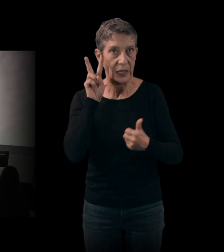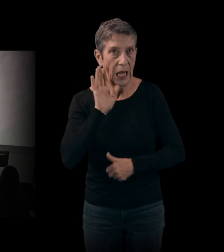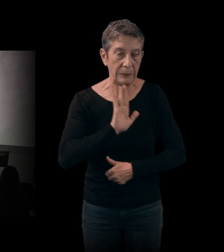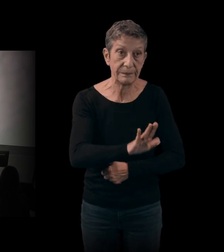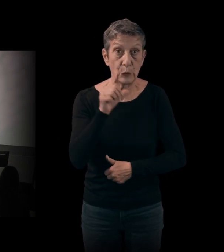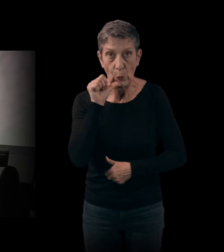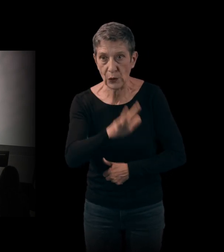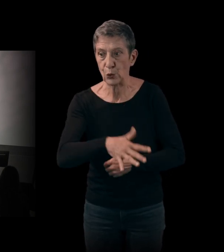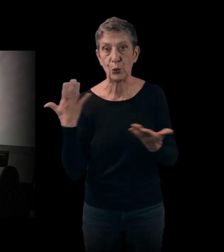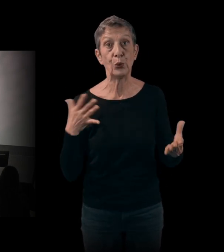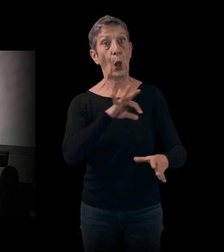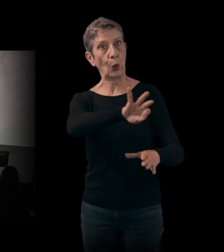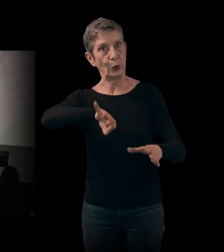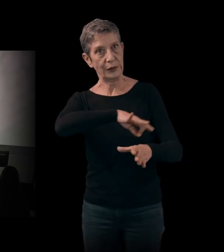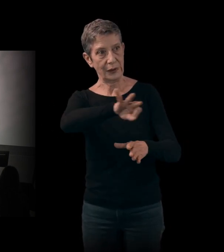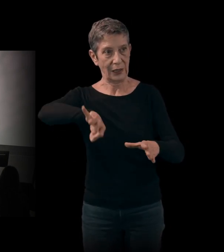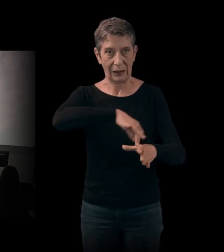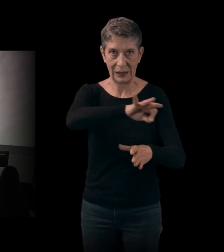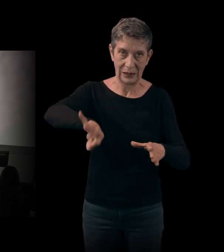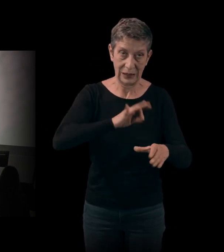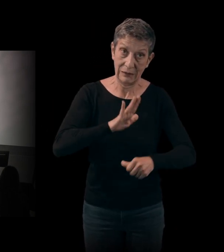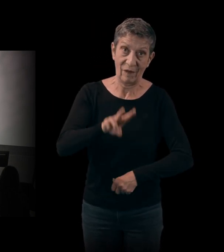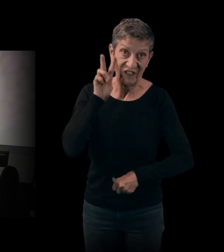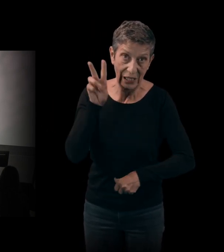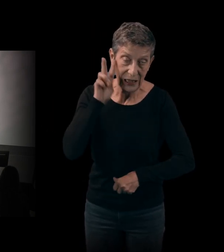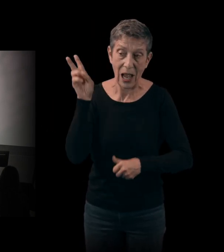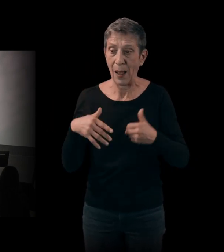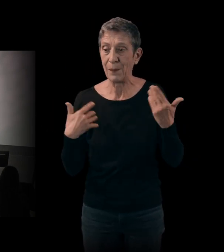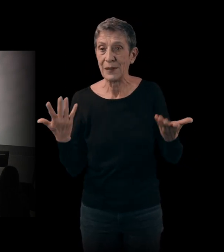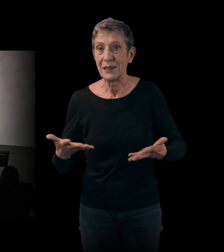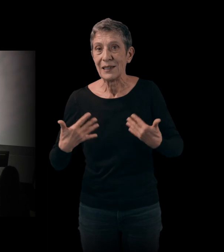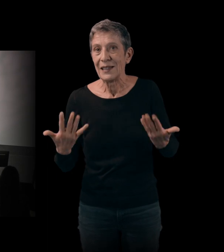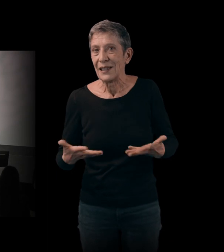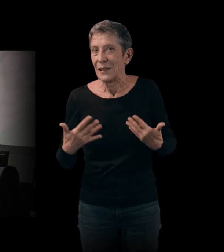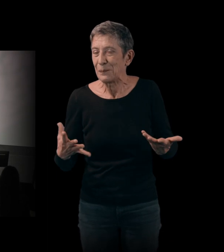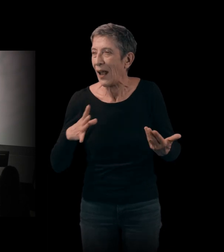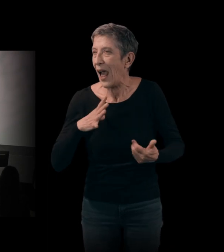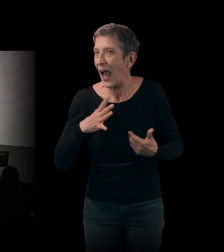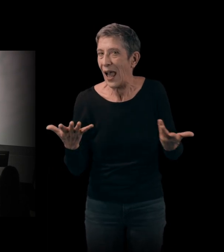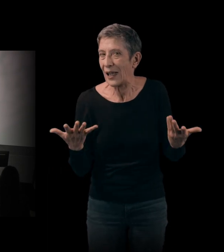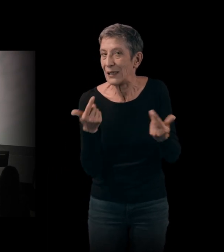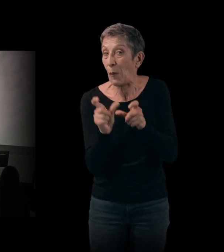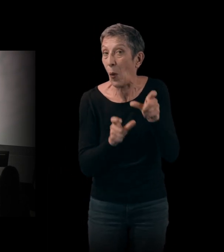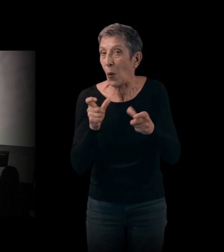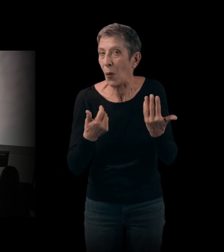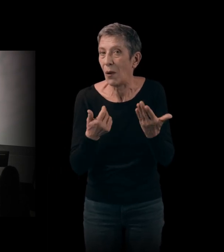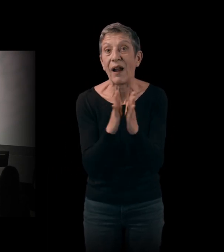tous les jours, elle cuisinait en vietnamien. Donc, j'ai des mots dans le livre, je dis que les mots du Vietnam,